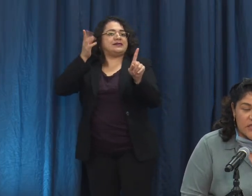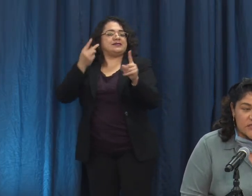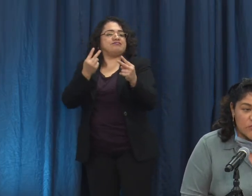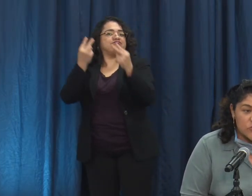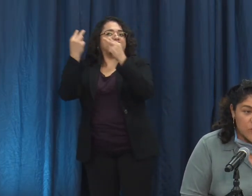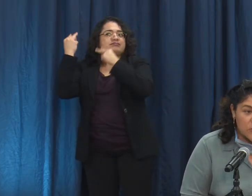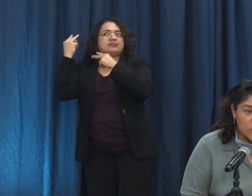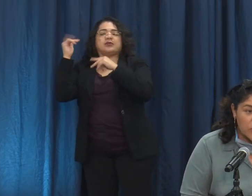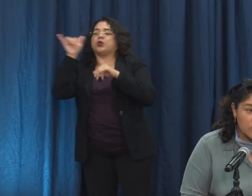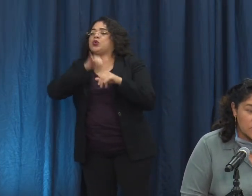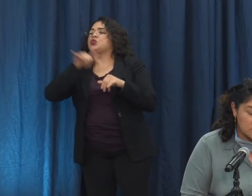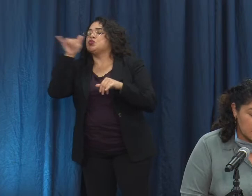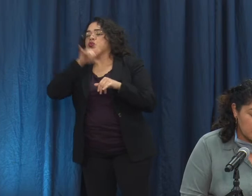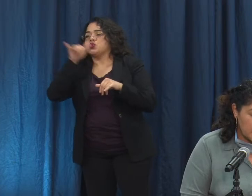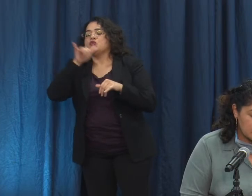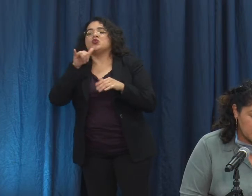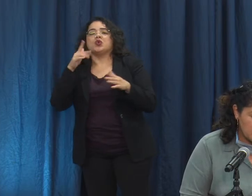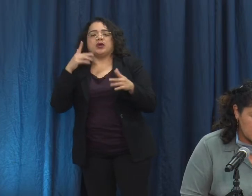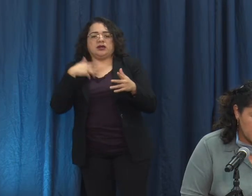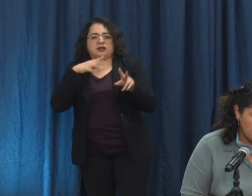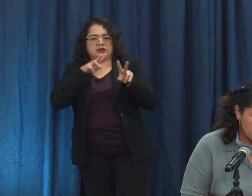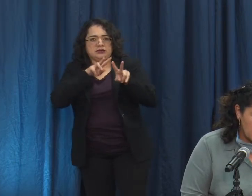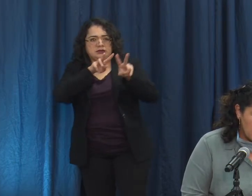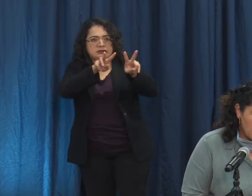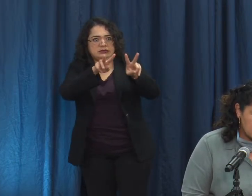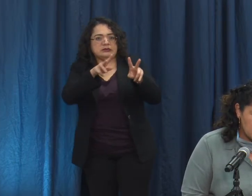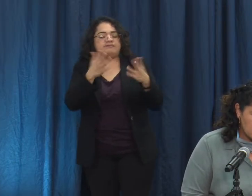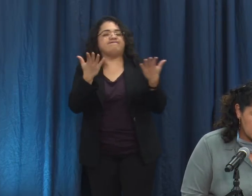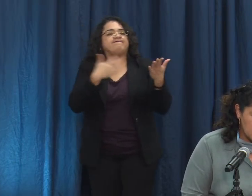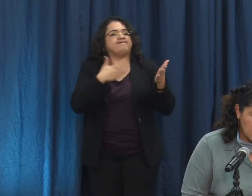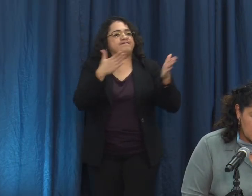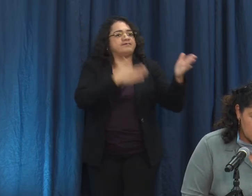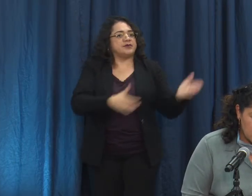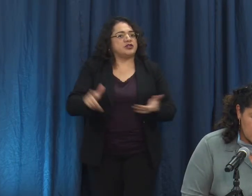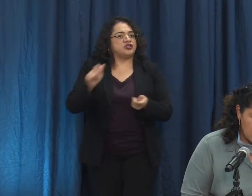estamos de mando y con esta esta panda mia hace más de cien años cuando la